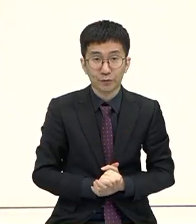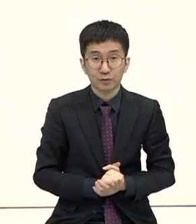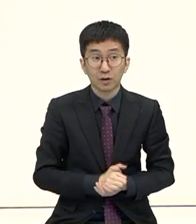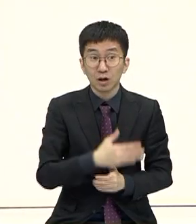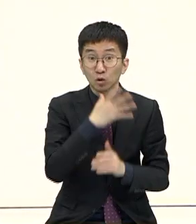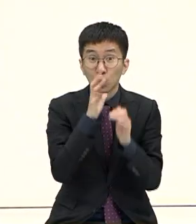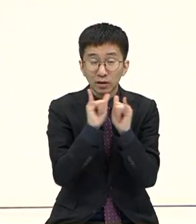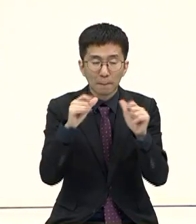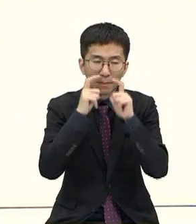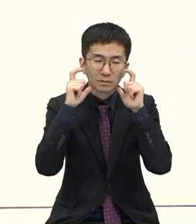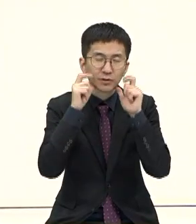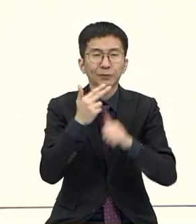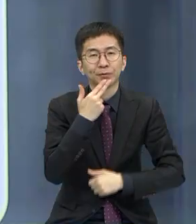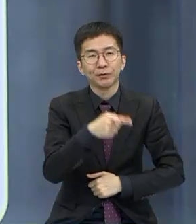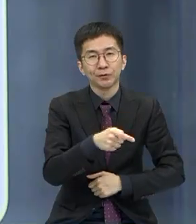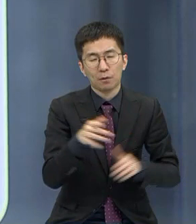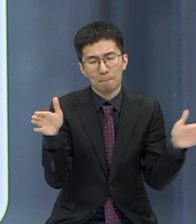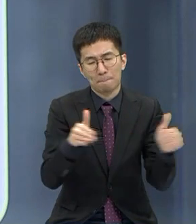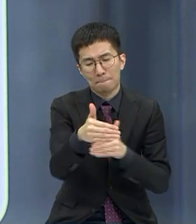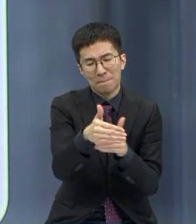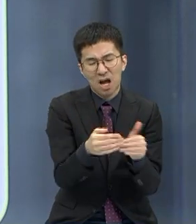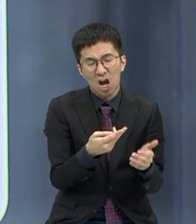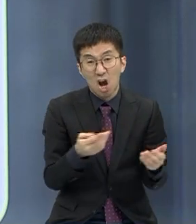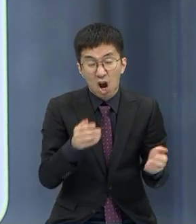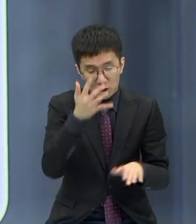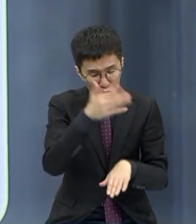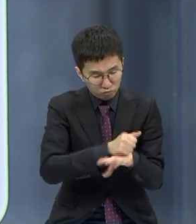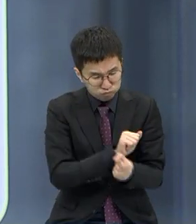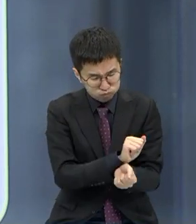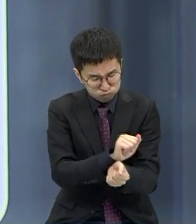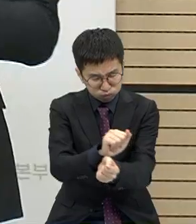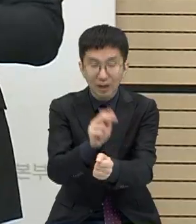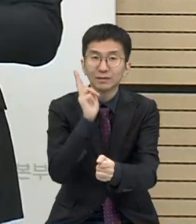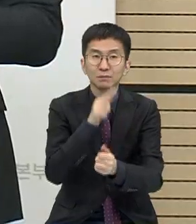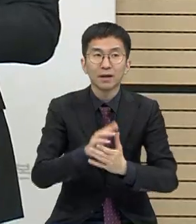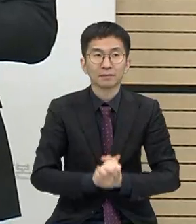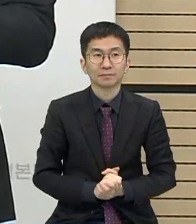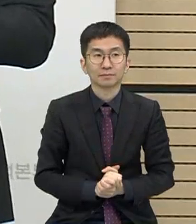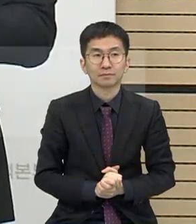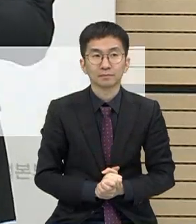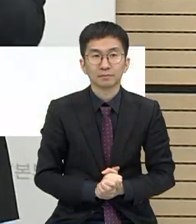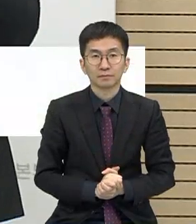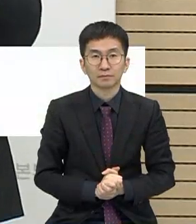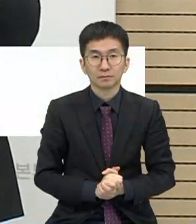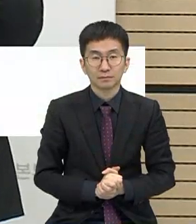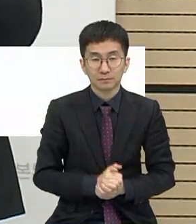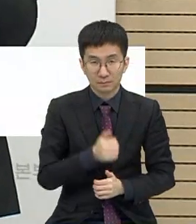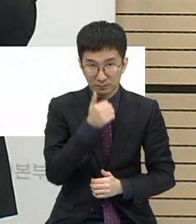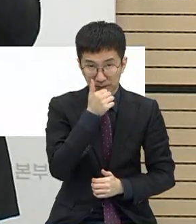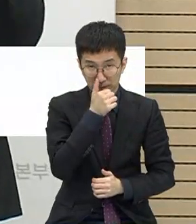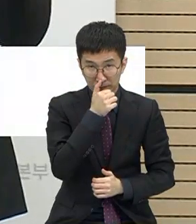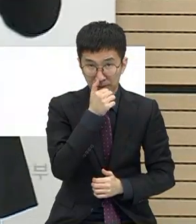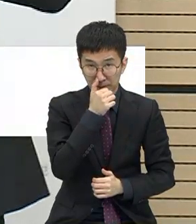고령층 방문객들의 마스크 착용 미흡과 밀집된 환경이 확산 원인으로 추정됩니다.